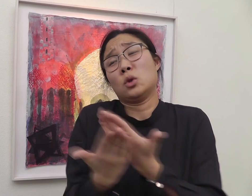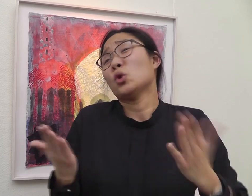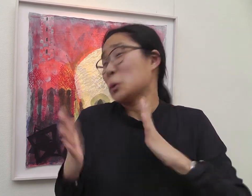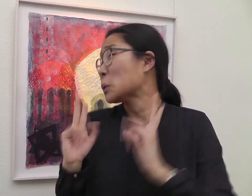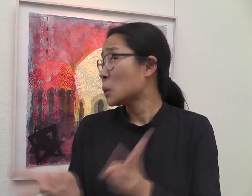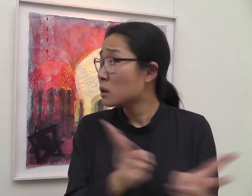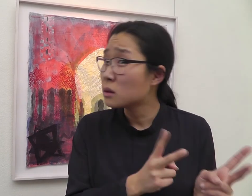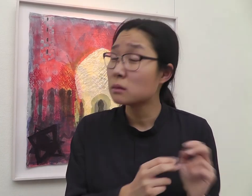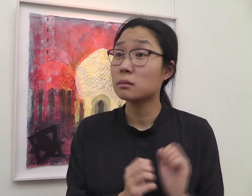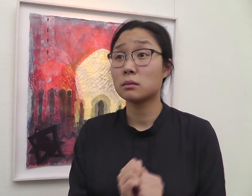Så det skulle jag önska att fler museum hade.